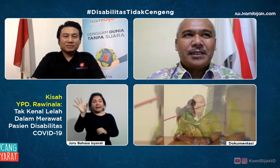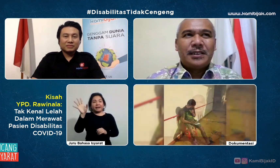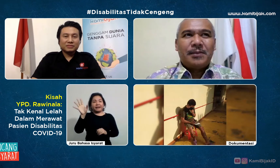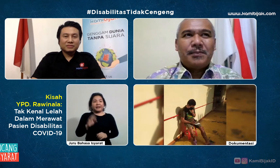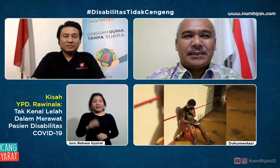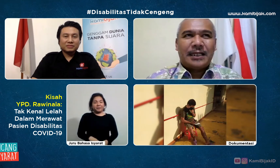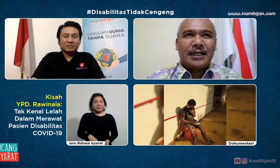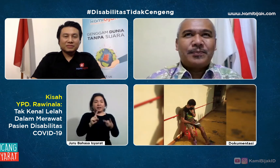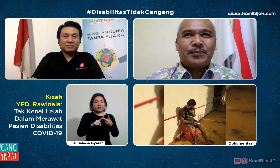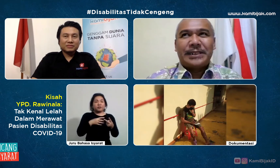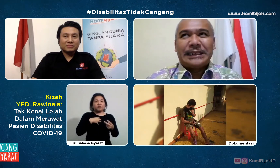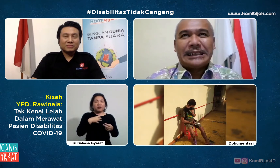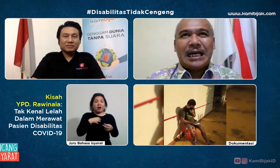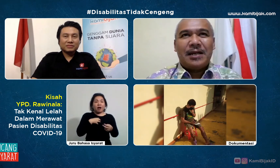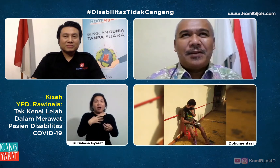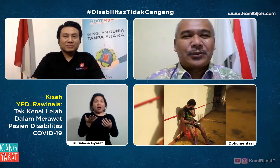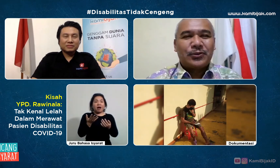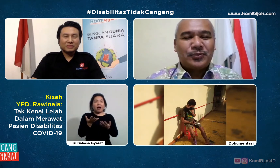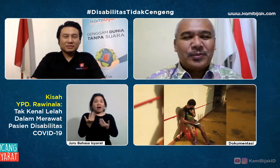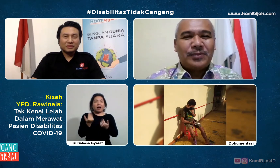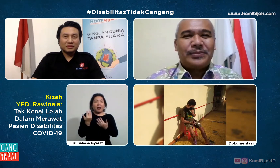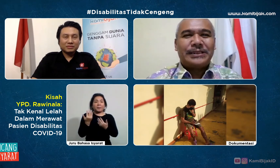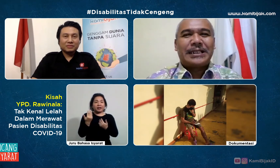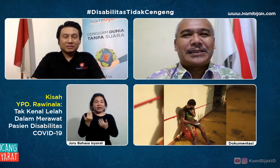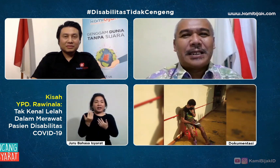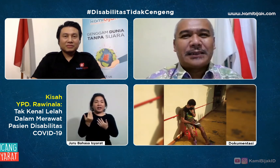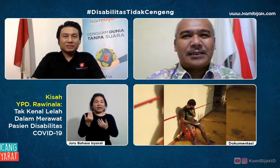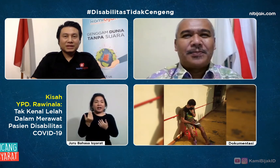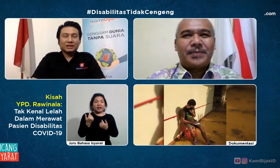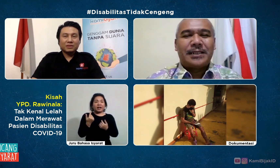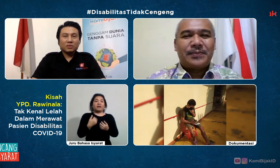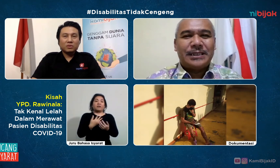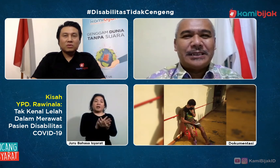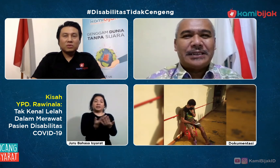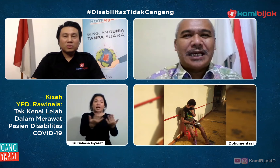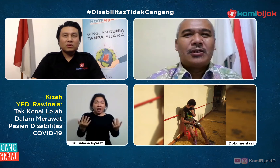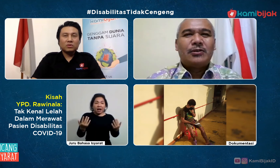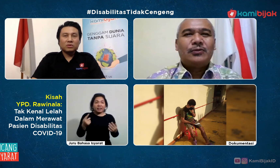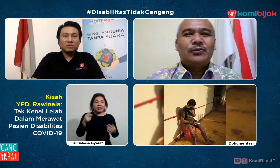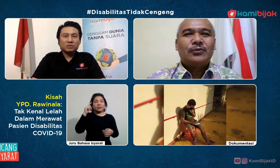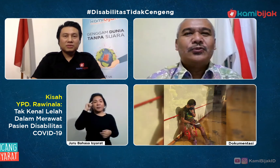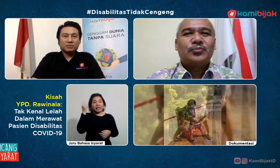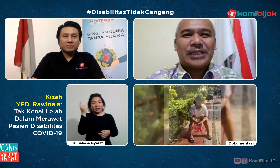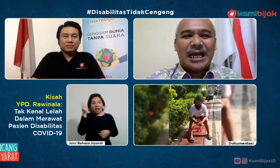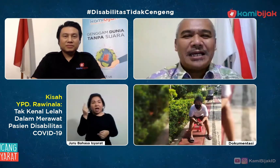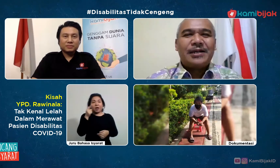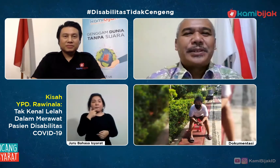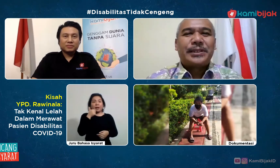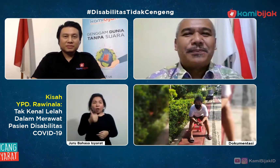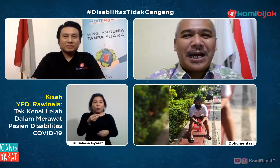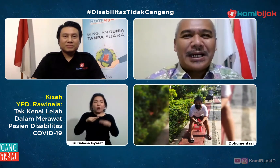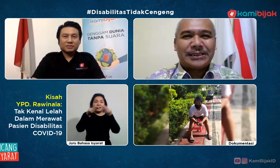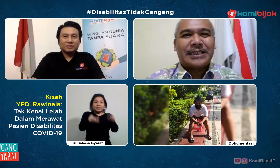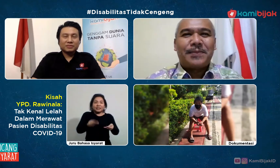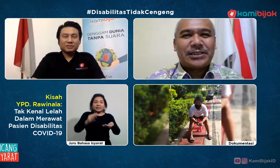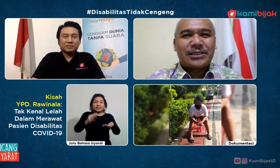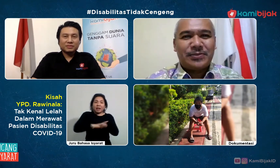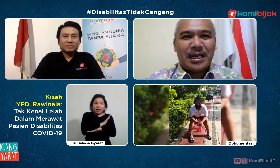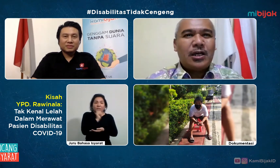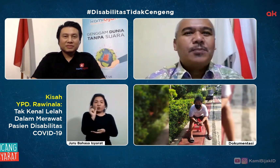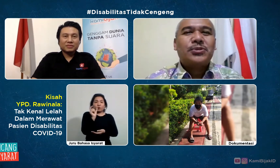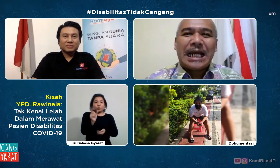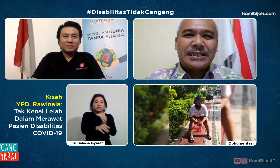masyarakat Pemerintah perlu memberikan kesempatan kepada disabilitas untuk bisa berkembang secara maksimal